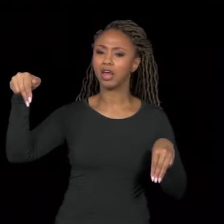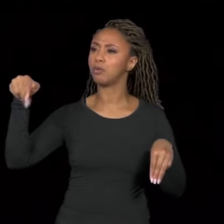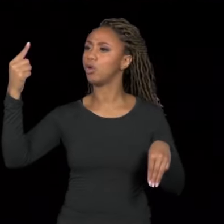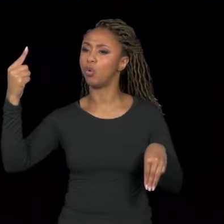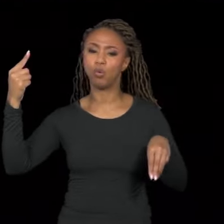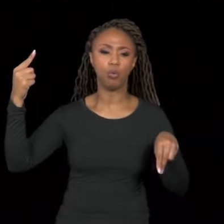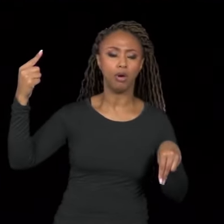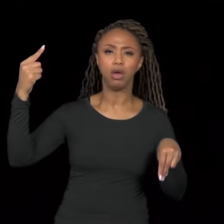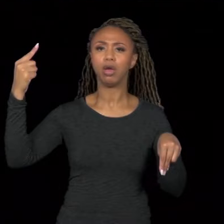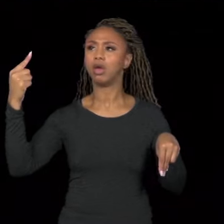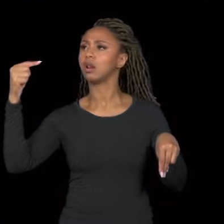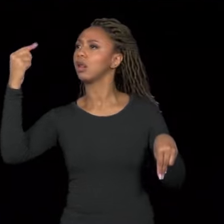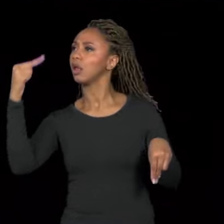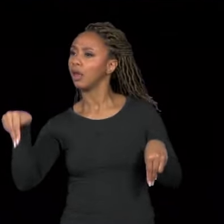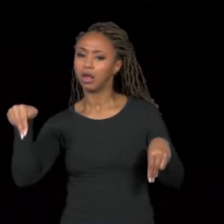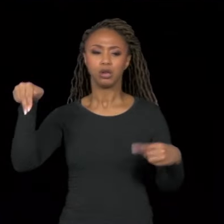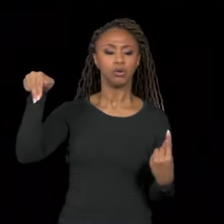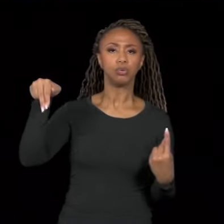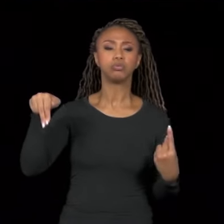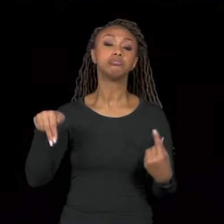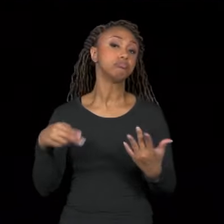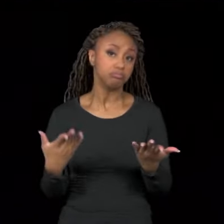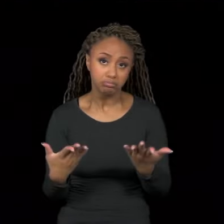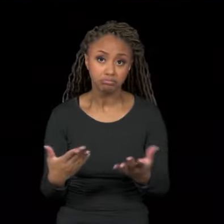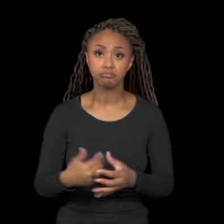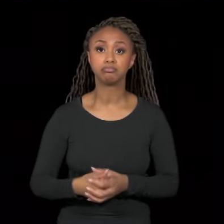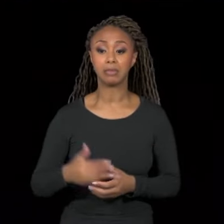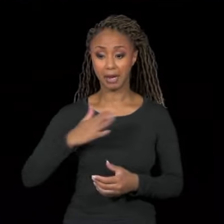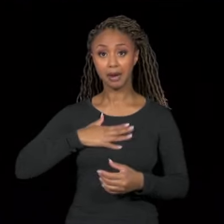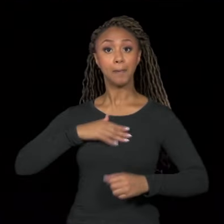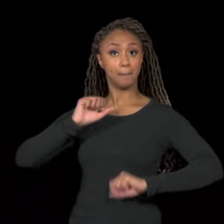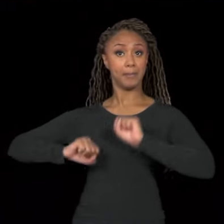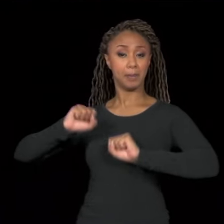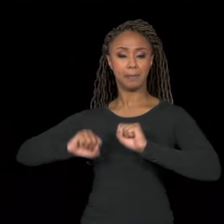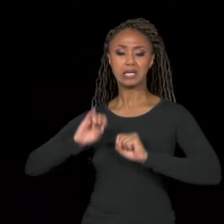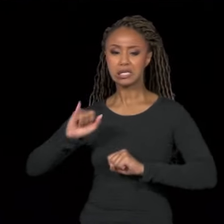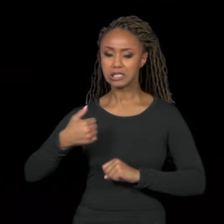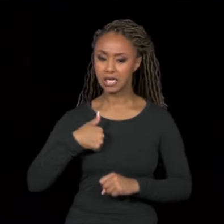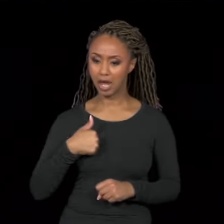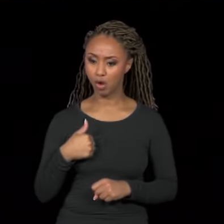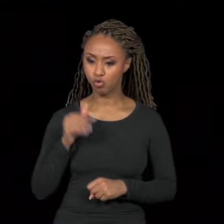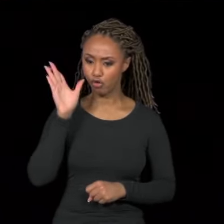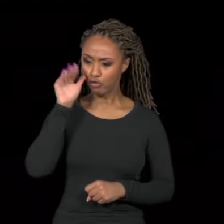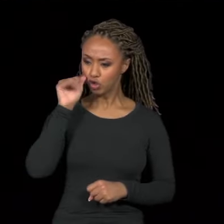NA MINHA EMPRESA, SE CADA FUNCIONÁRIO PODE TRABALHAR EM VÁRIOS PROJETOS, SE CADA PROJETO PODE TER VÁRIOS FUNCIONÁRIOS TRABALHANDO, É